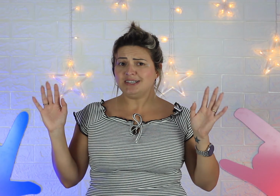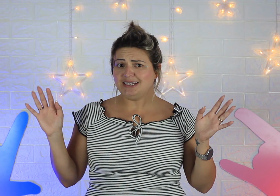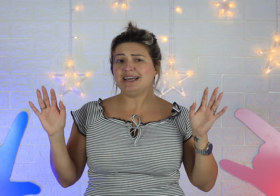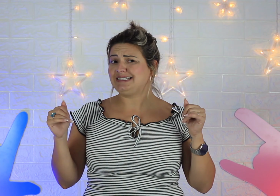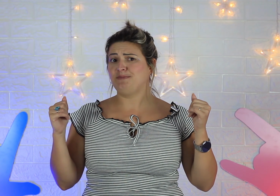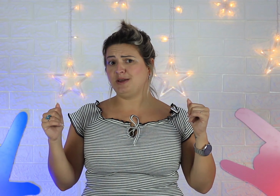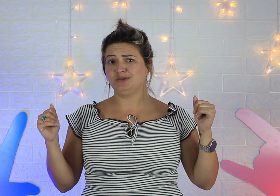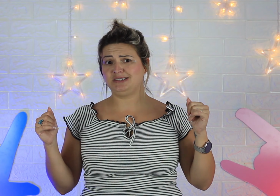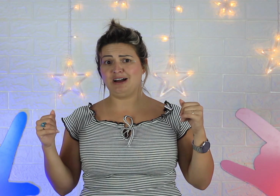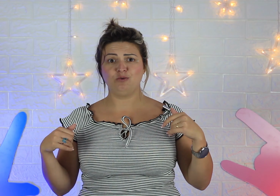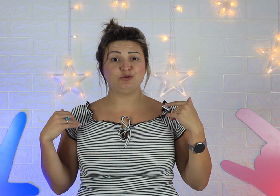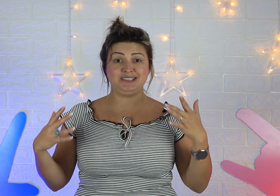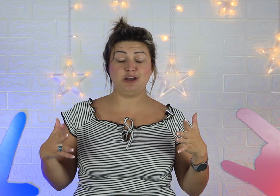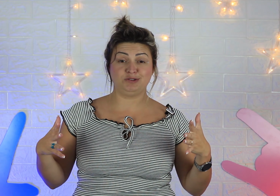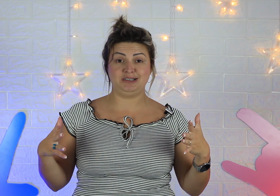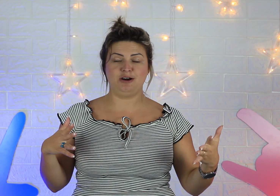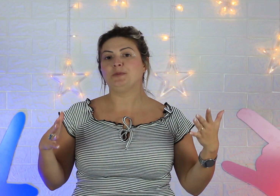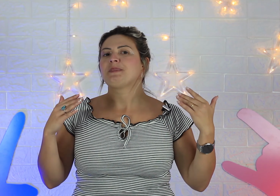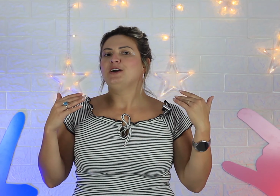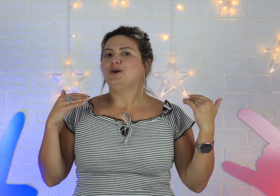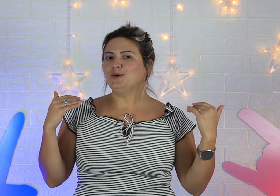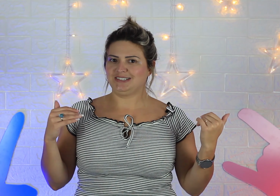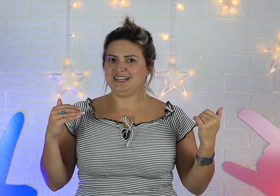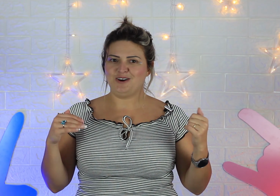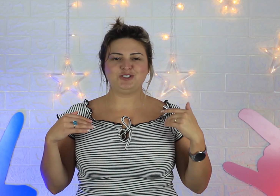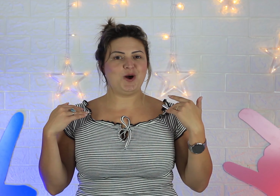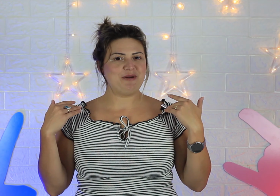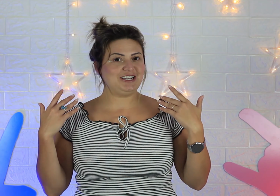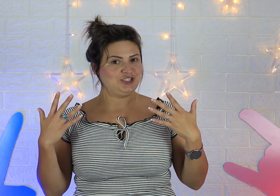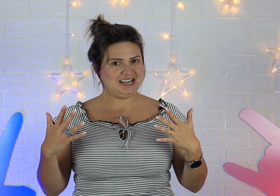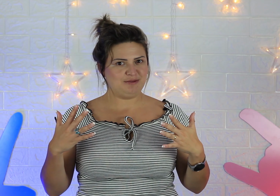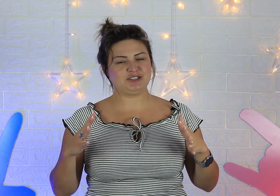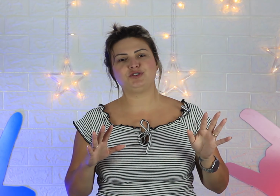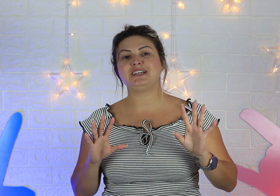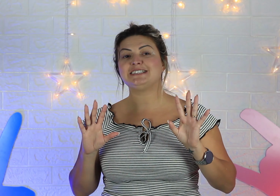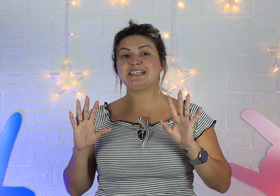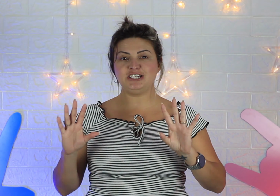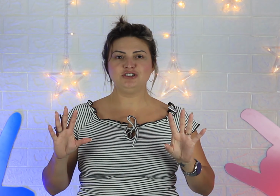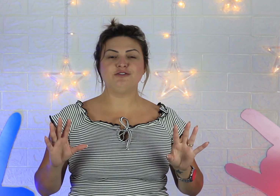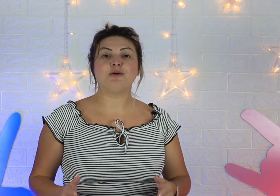professora que seria esse meu sinal e o seu sinal ou sinal geralmente na libras funciona da seguinte